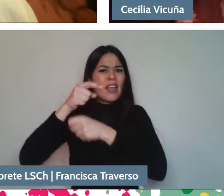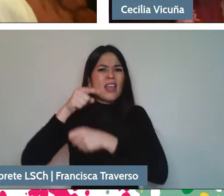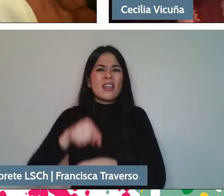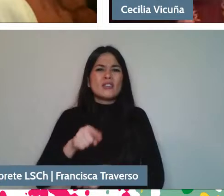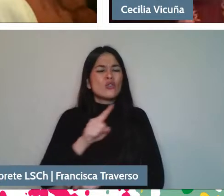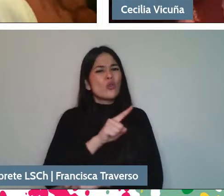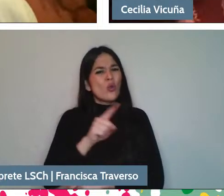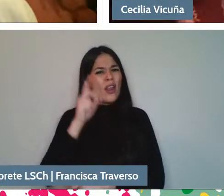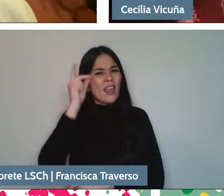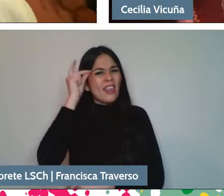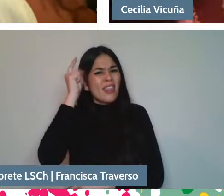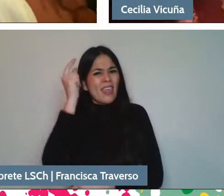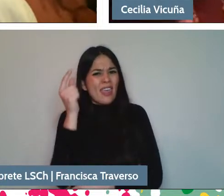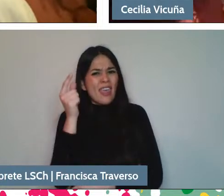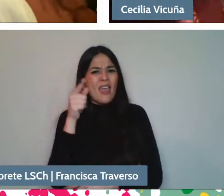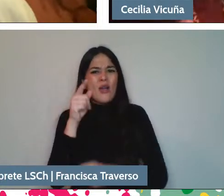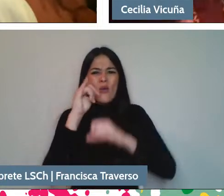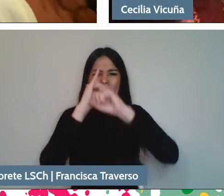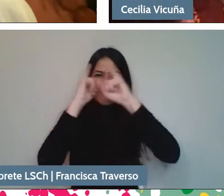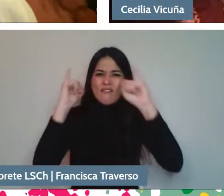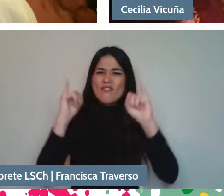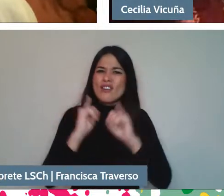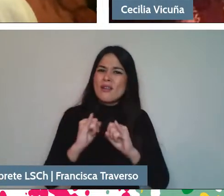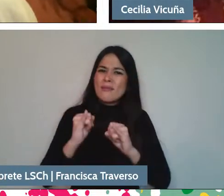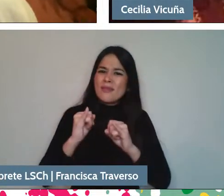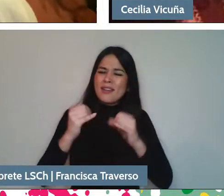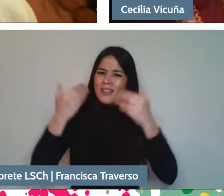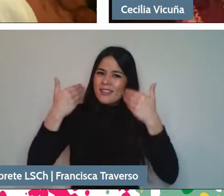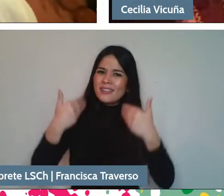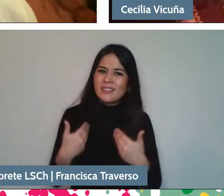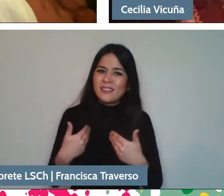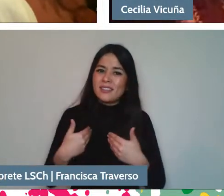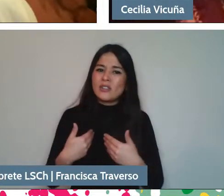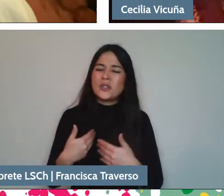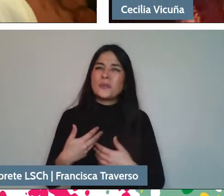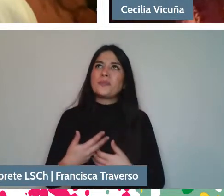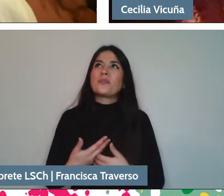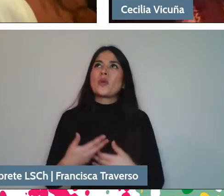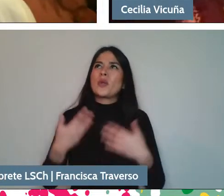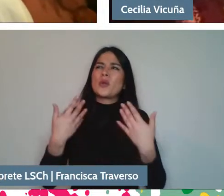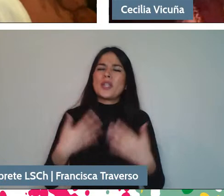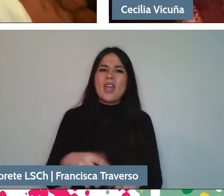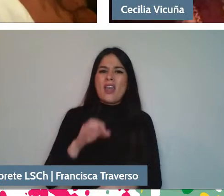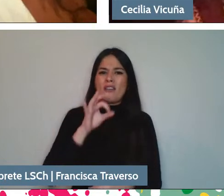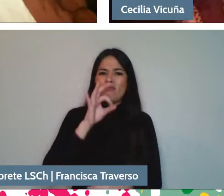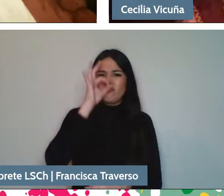todo esto era una forma de ser. Entonces, cuando vino el golpe, y ahí viene la mentira,